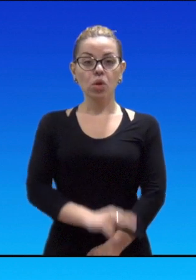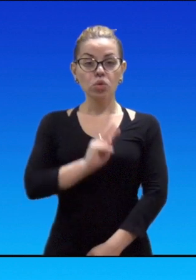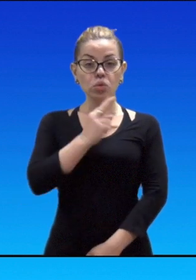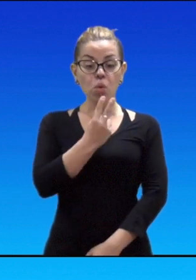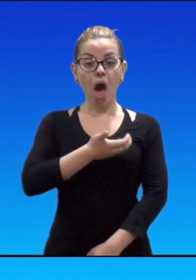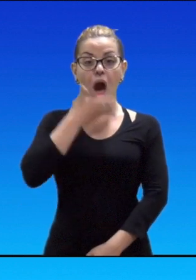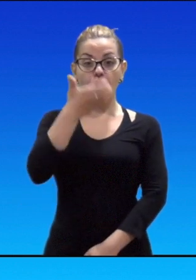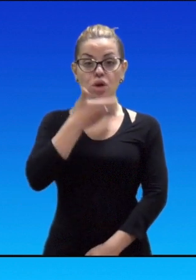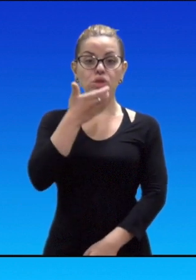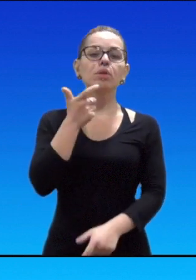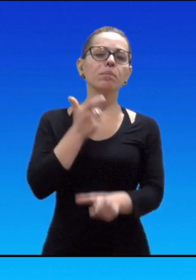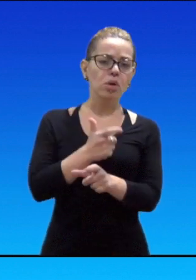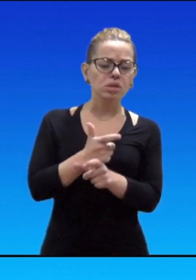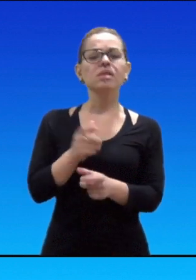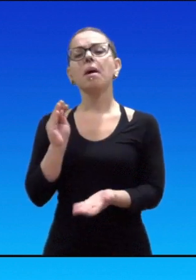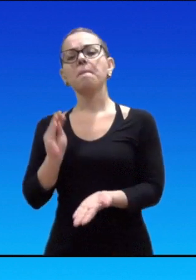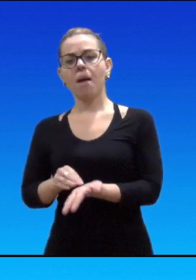2 Agosto Poste e Banche;